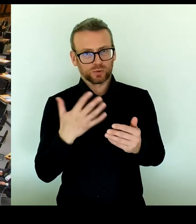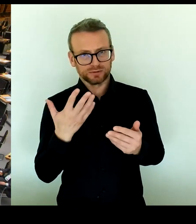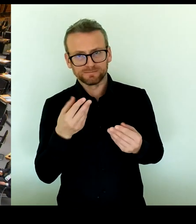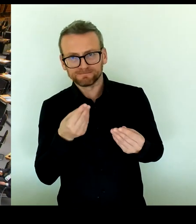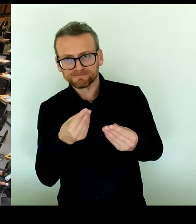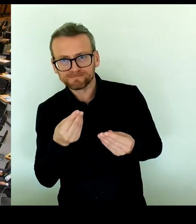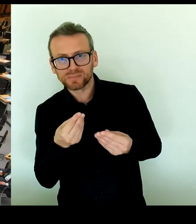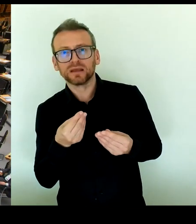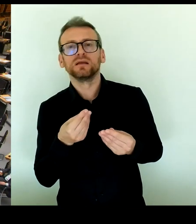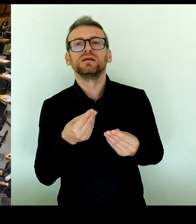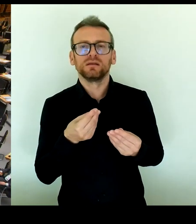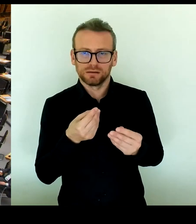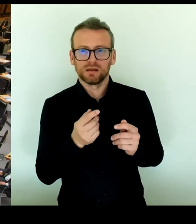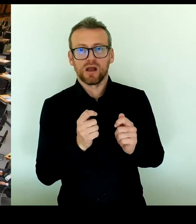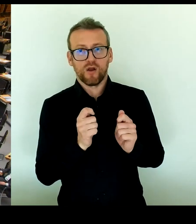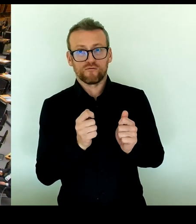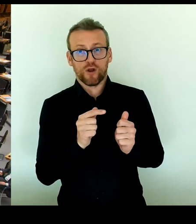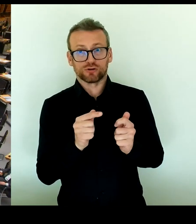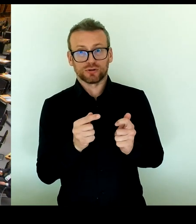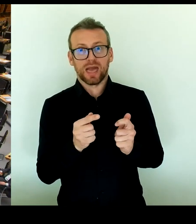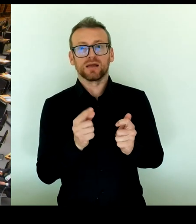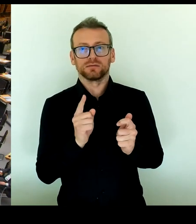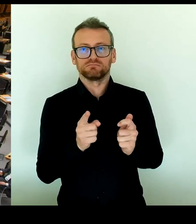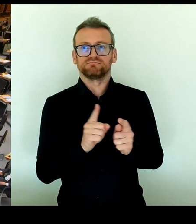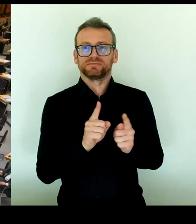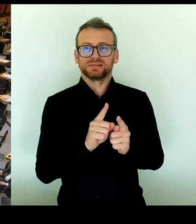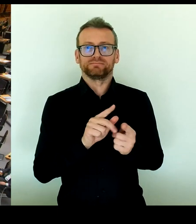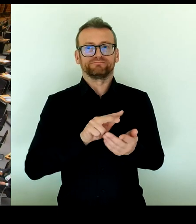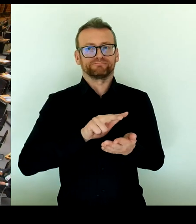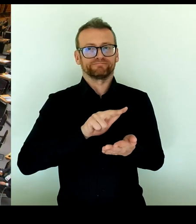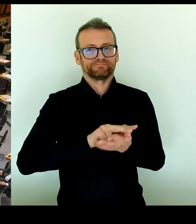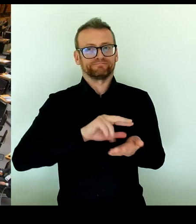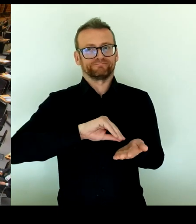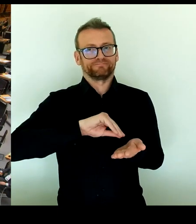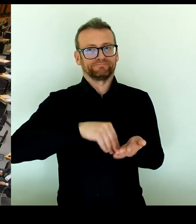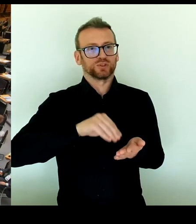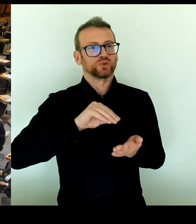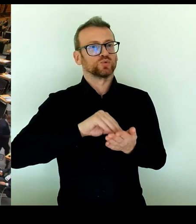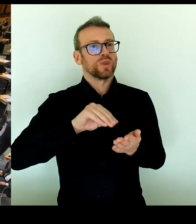Vielen Dank. Für die Fraktion Bündnis 90/Die Grünen hat nun der Herr Kollege Ziller das Wort.